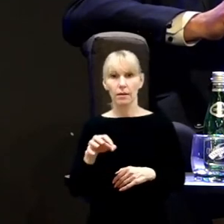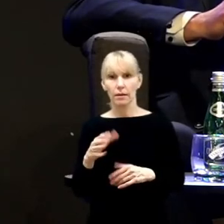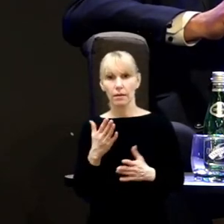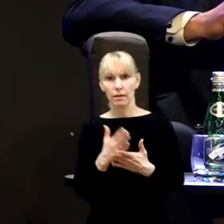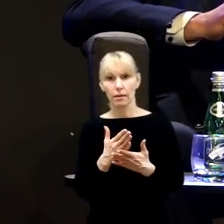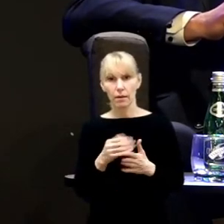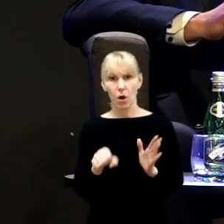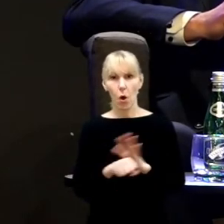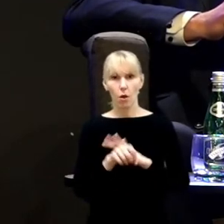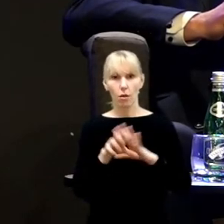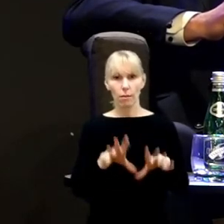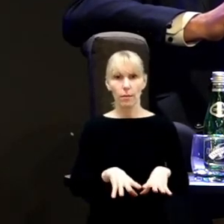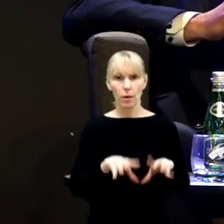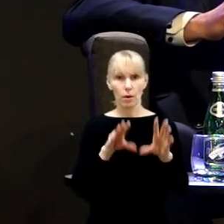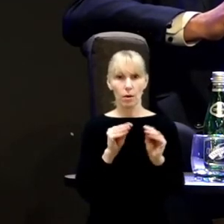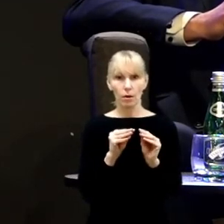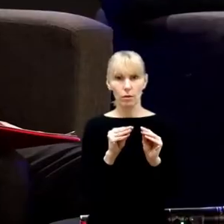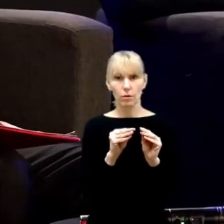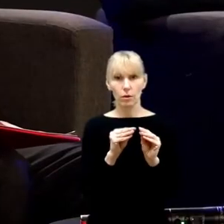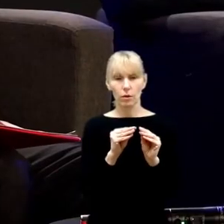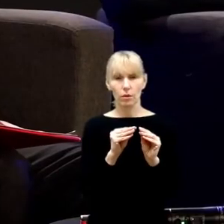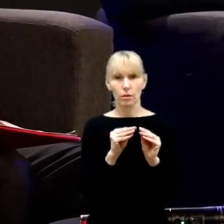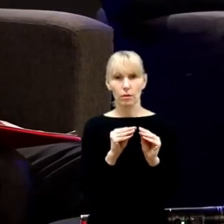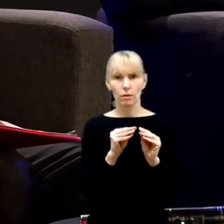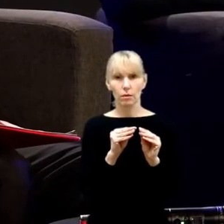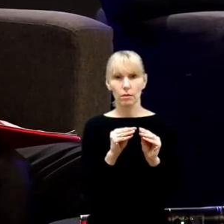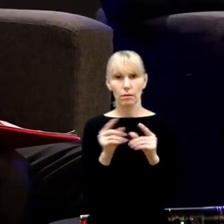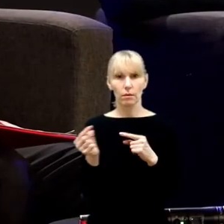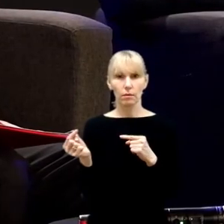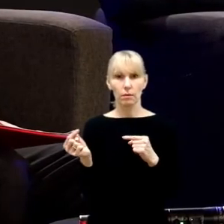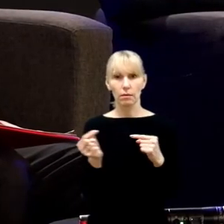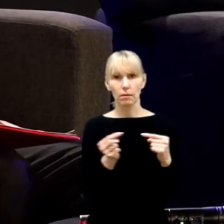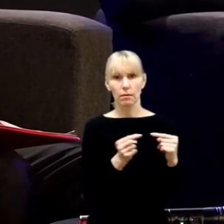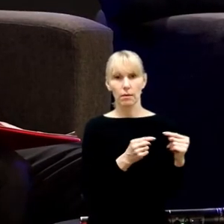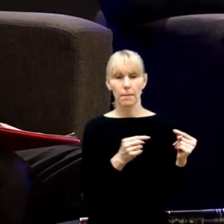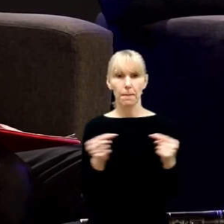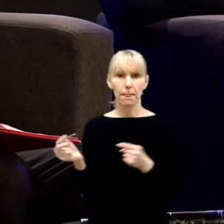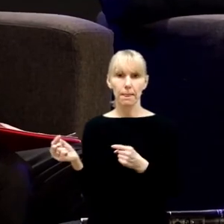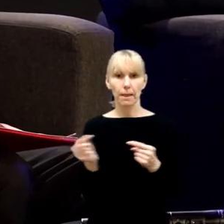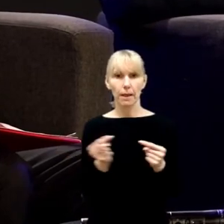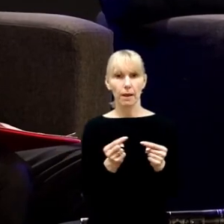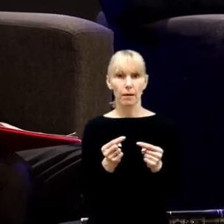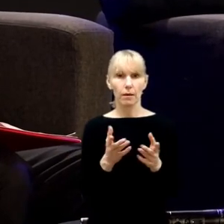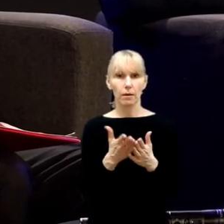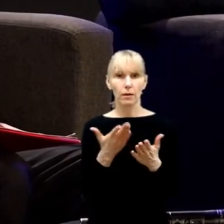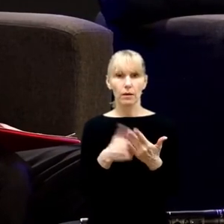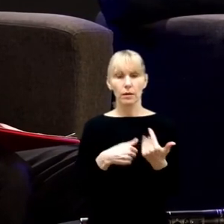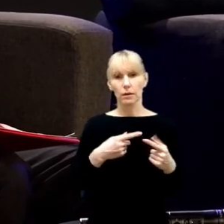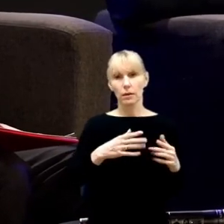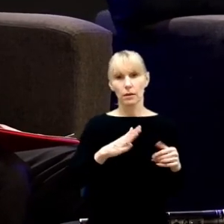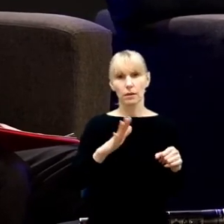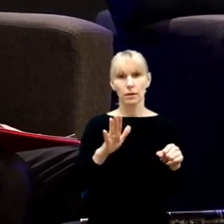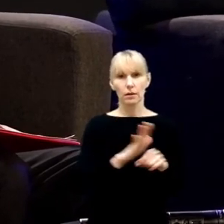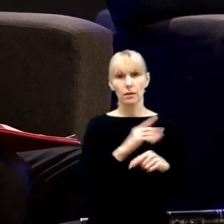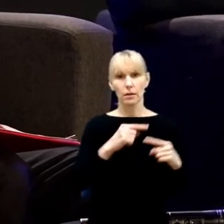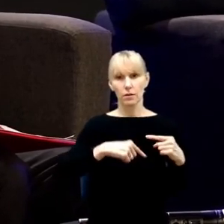prowadzić tą narrację związaną z waloryzacjami cen najmu,